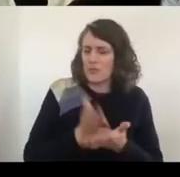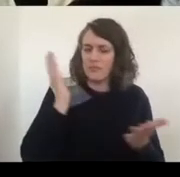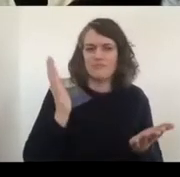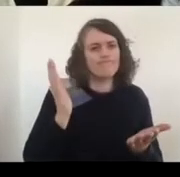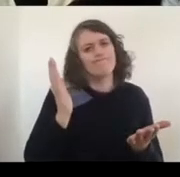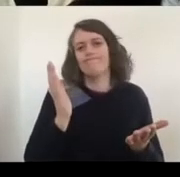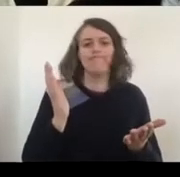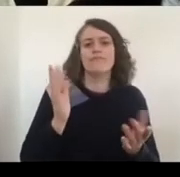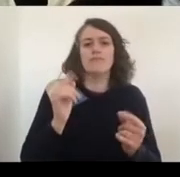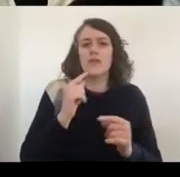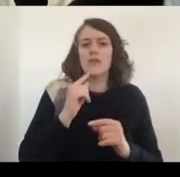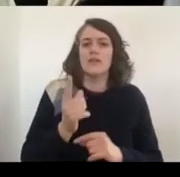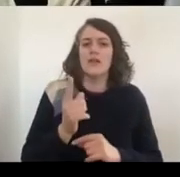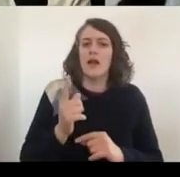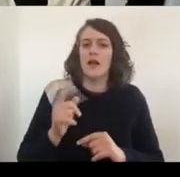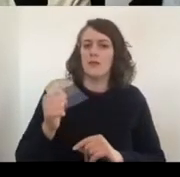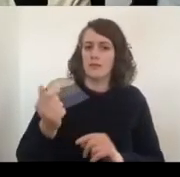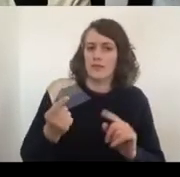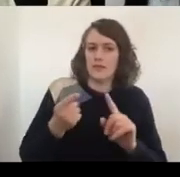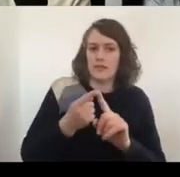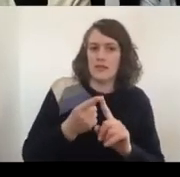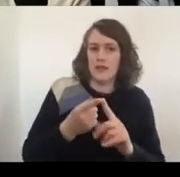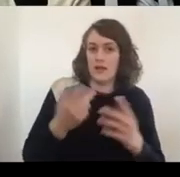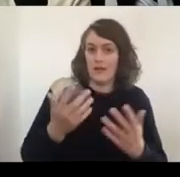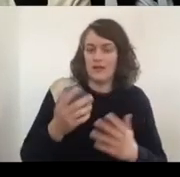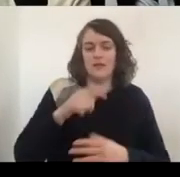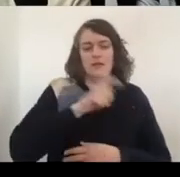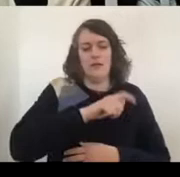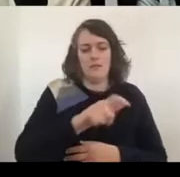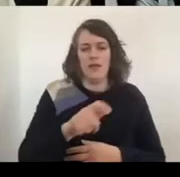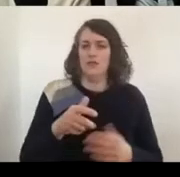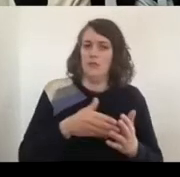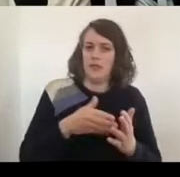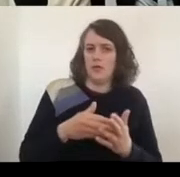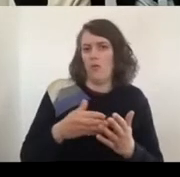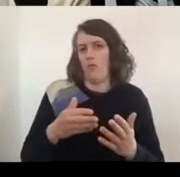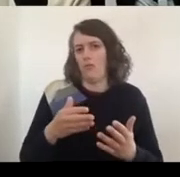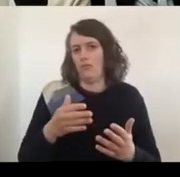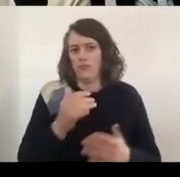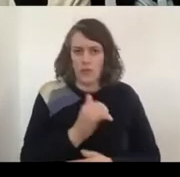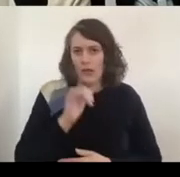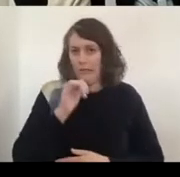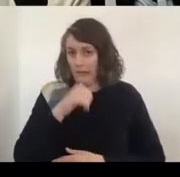dass Menschen mit und ohne Behinderung von Anfang an gemeinsam in allen Lebensbereichen